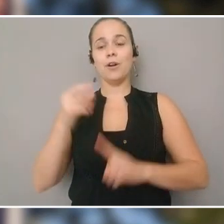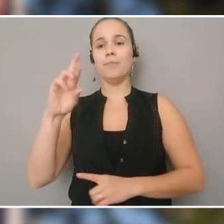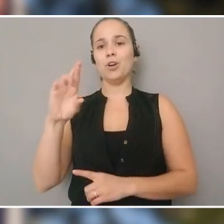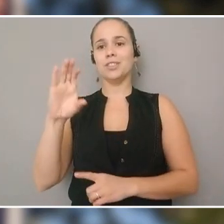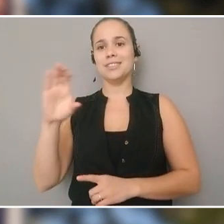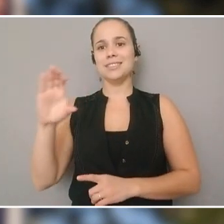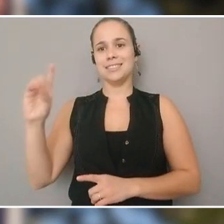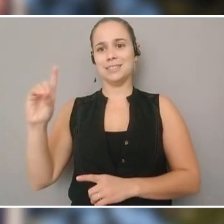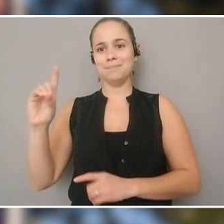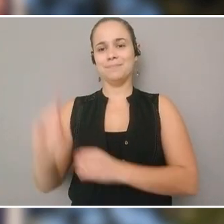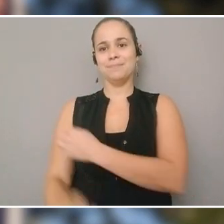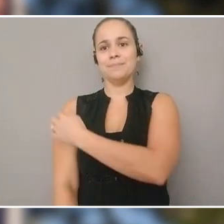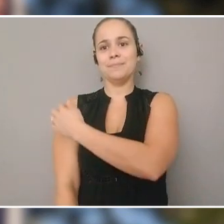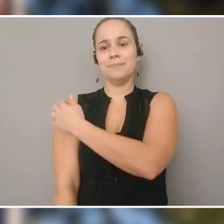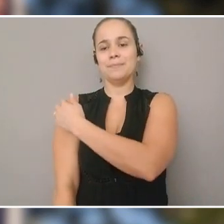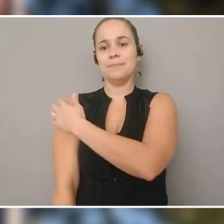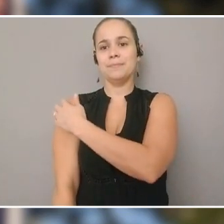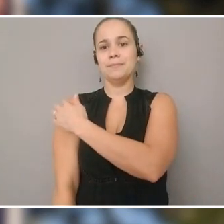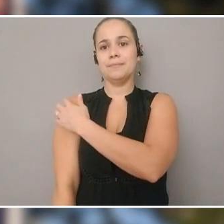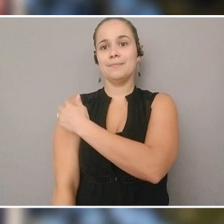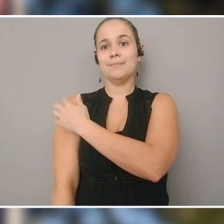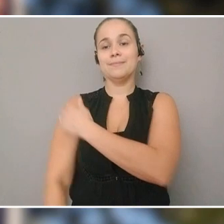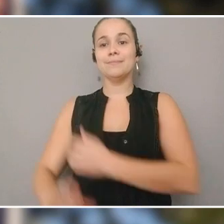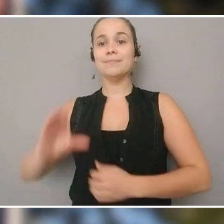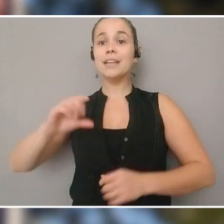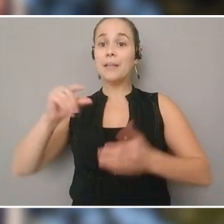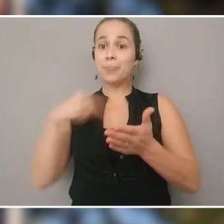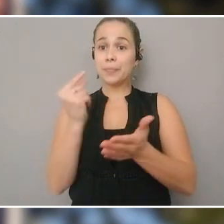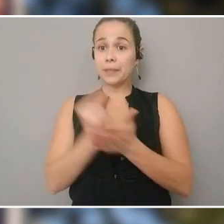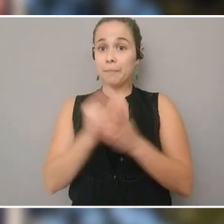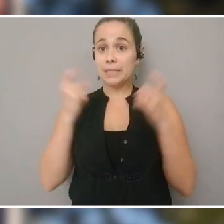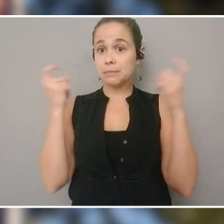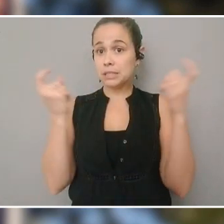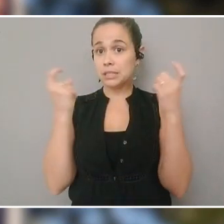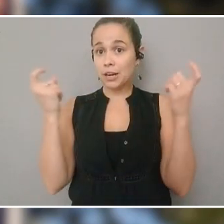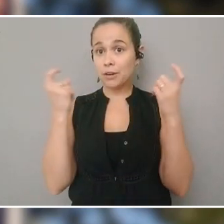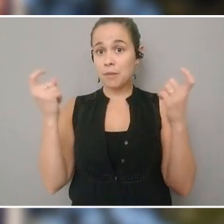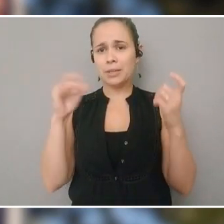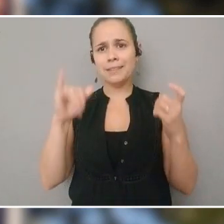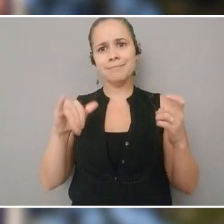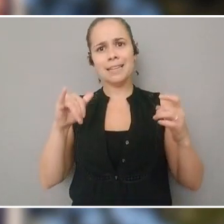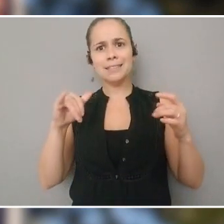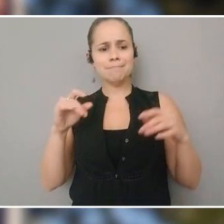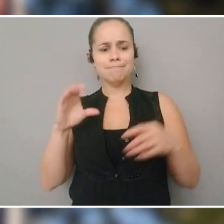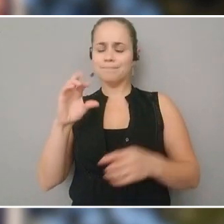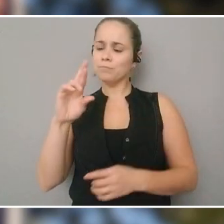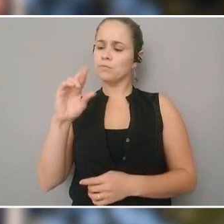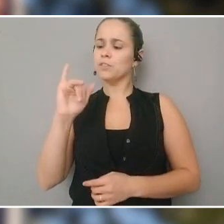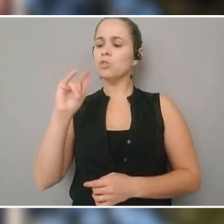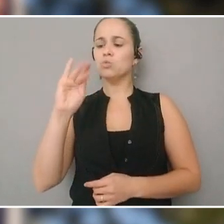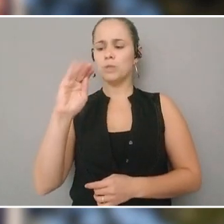de Riverside. La ceremonia de graduación es un